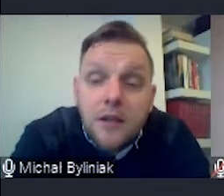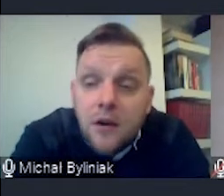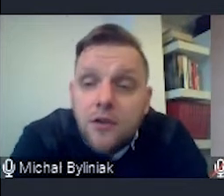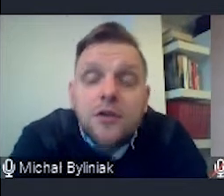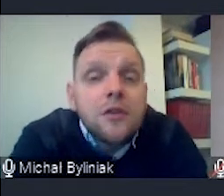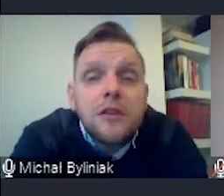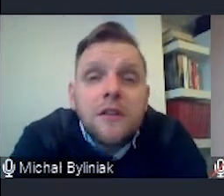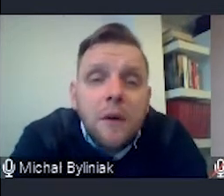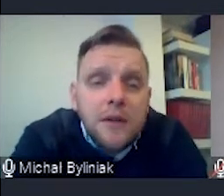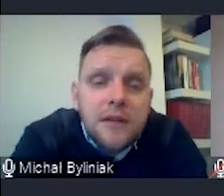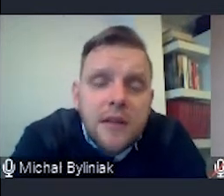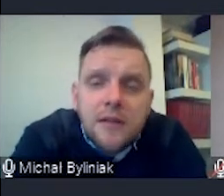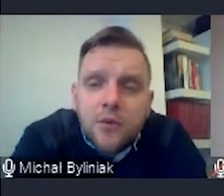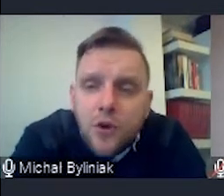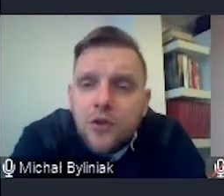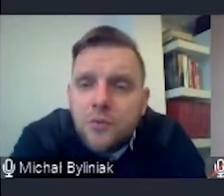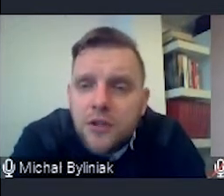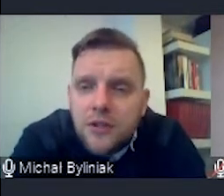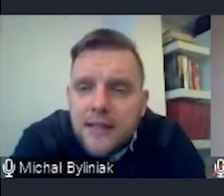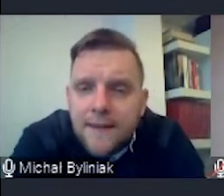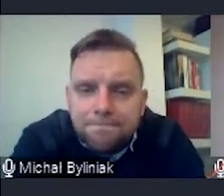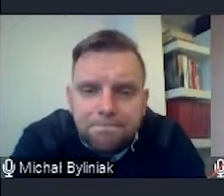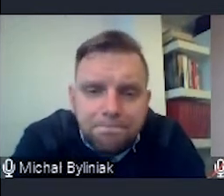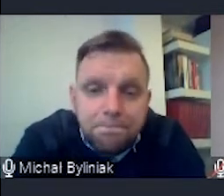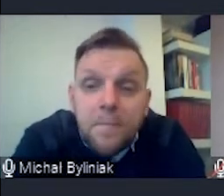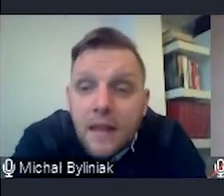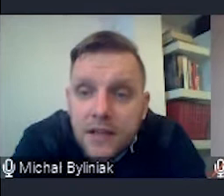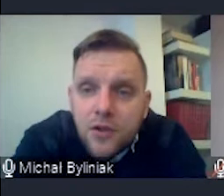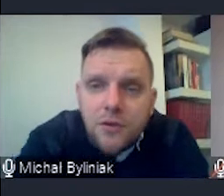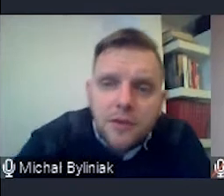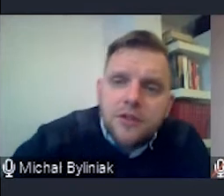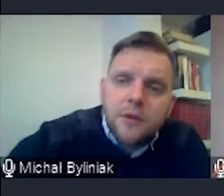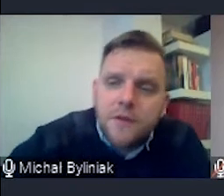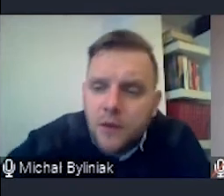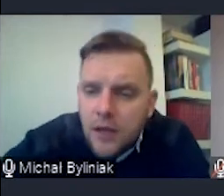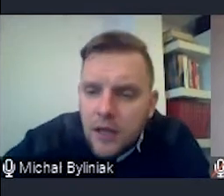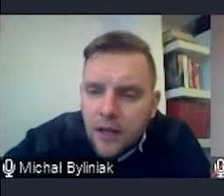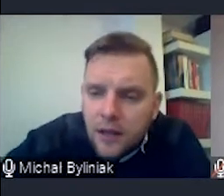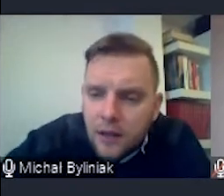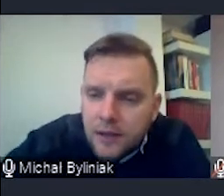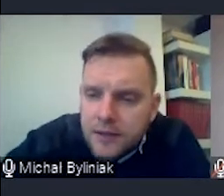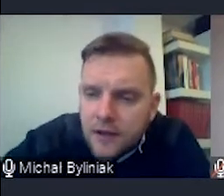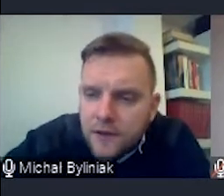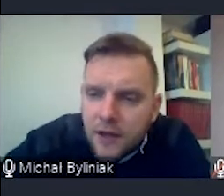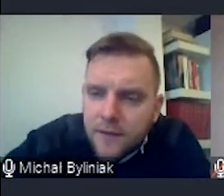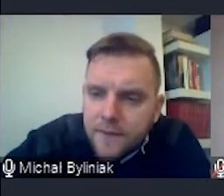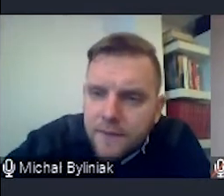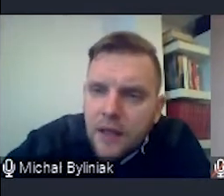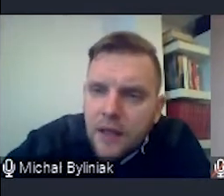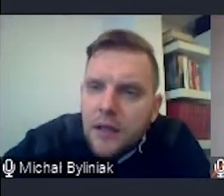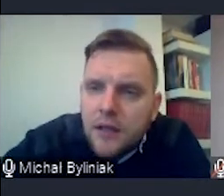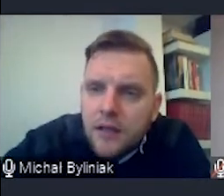Jeśli chodzi o środki trwałe to zasady są dość przejrzyste – zresztą zobaczycie Pastwo za chwilę.